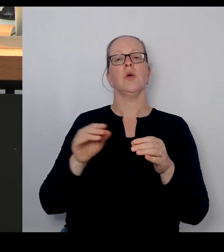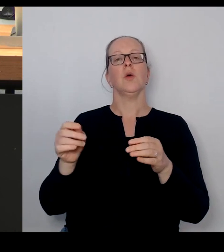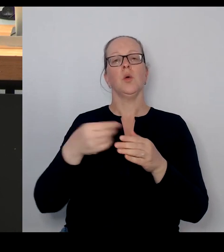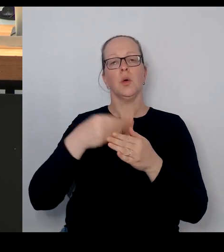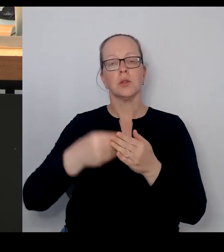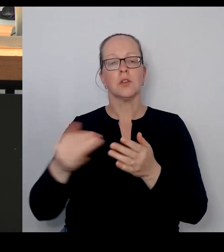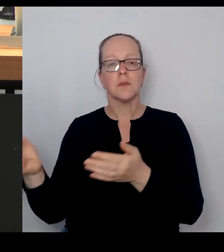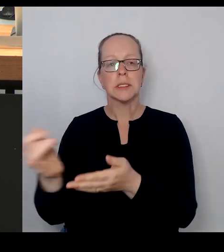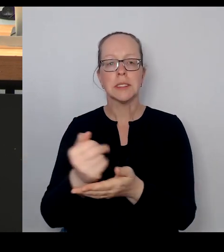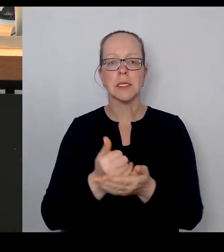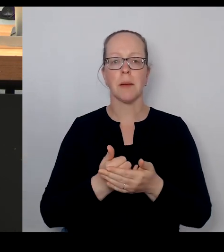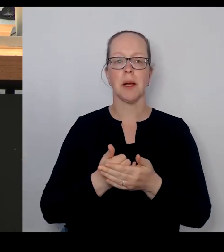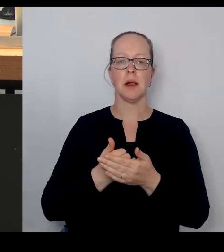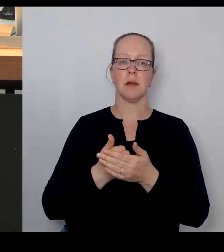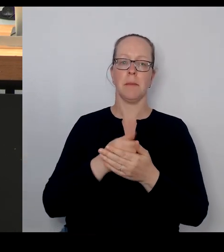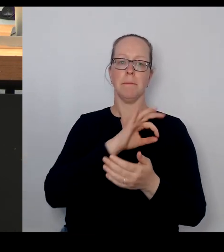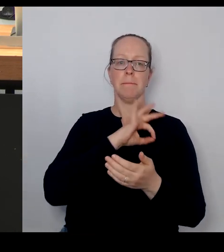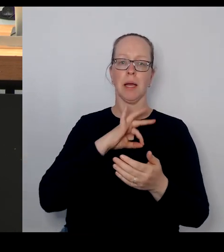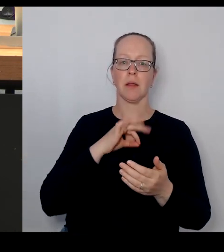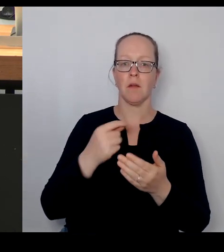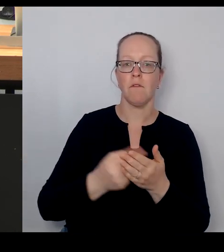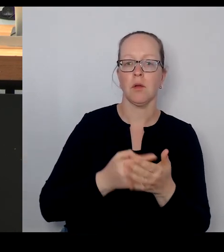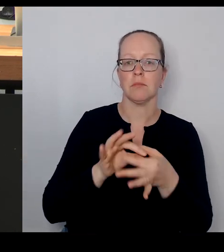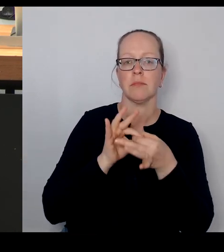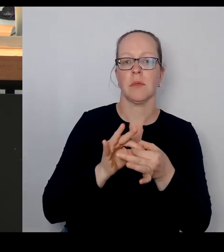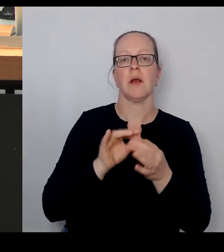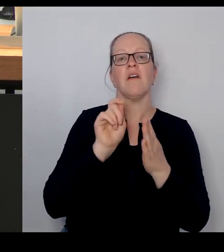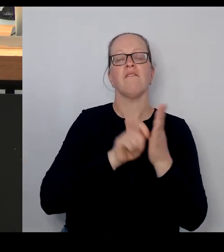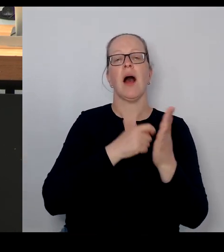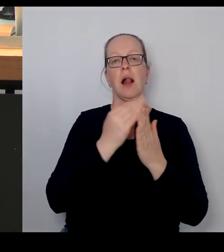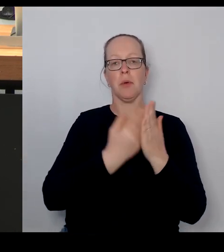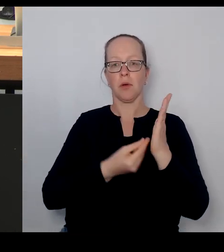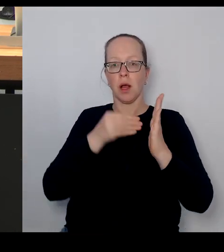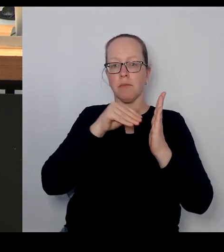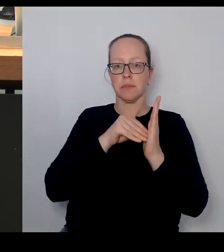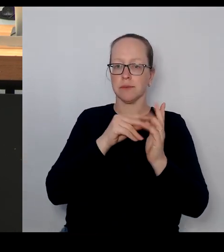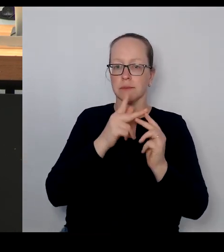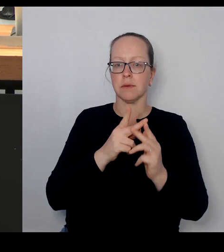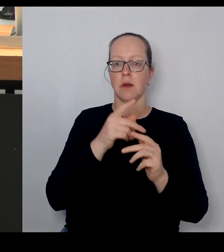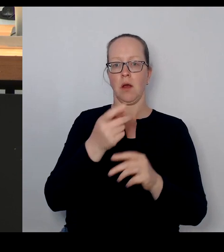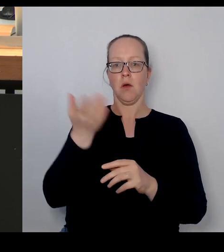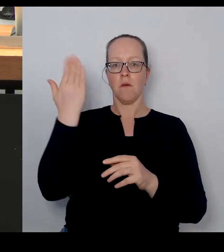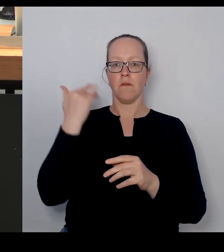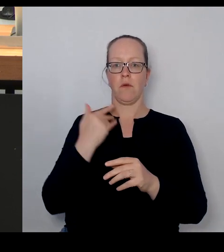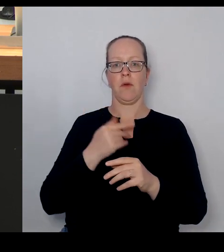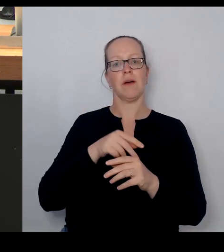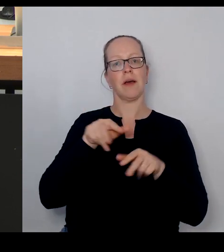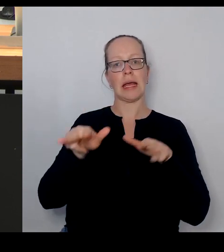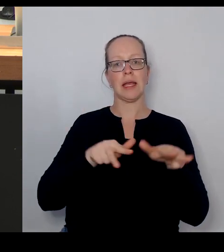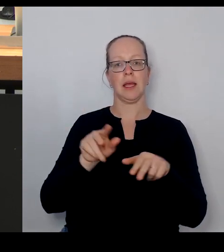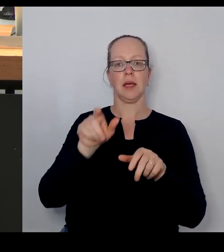als ehemalige Bildungsstadträtin wüsste sie, die gesamte Schulreinigung sei Daseinsvorsorge und die gehöre